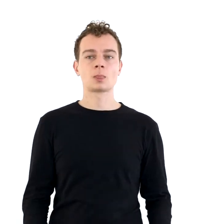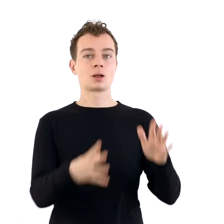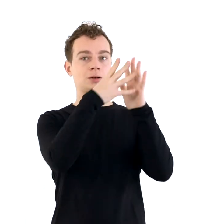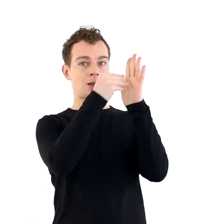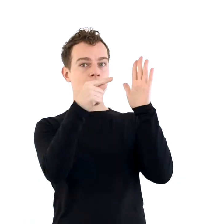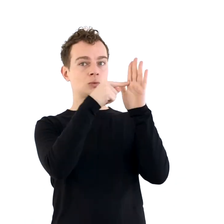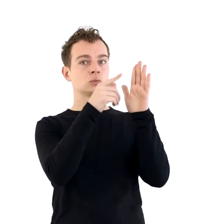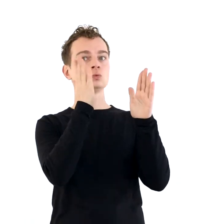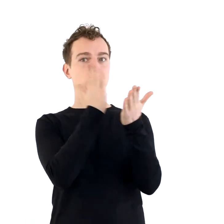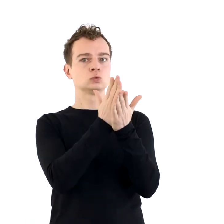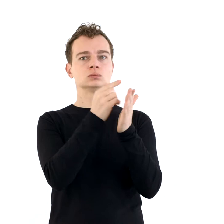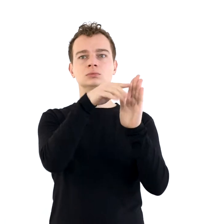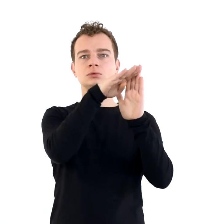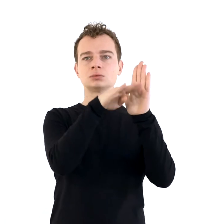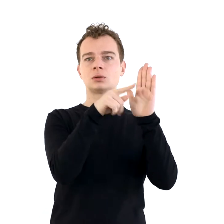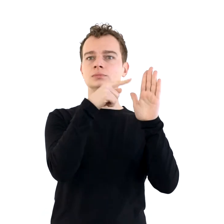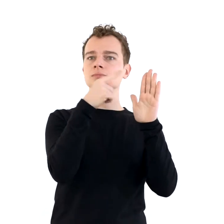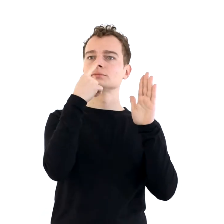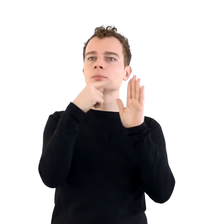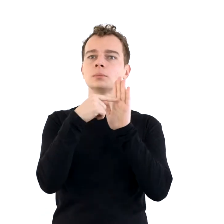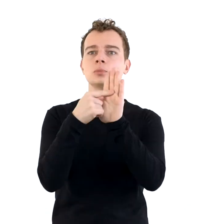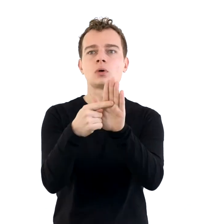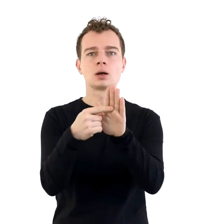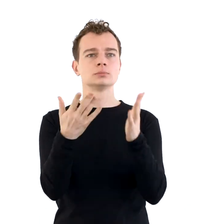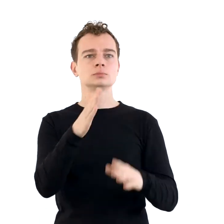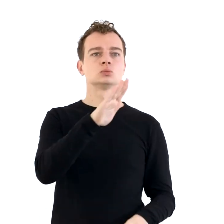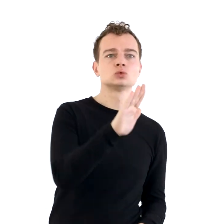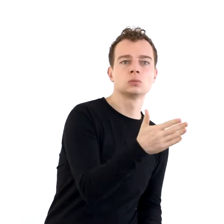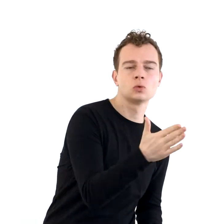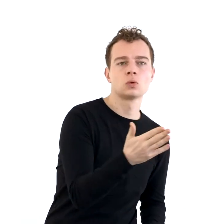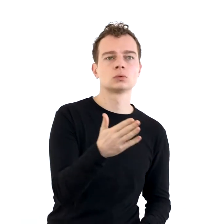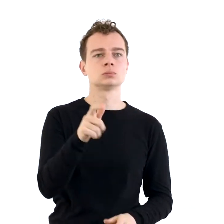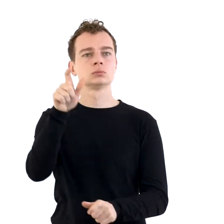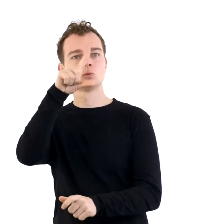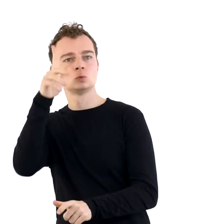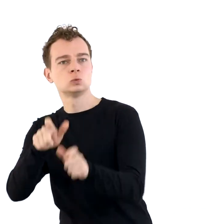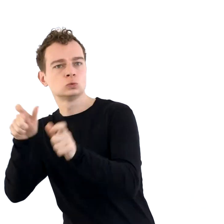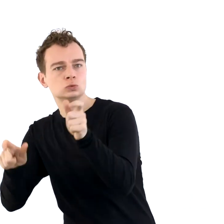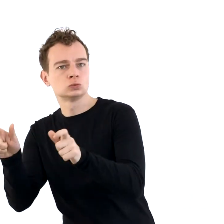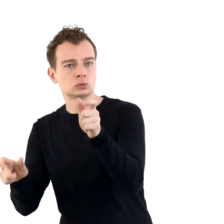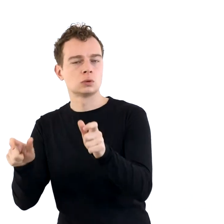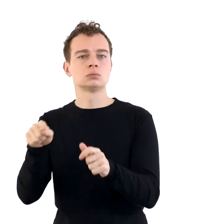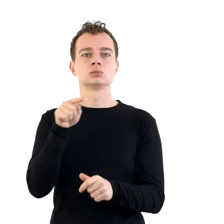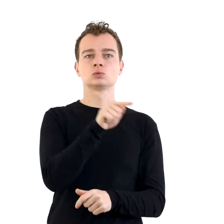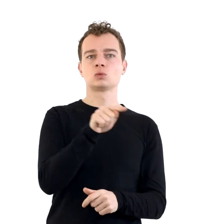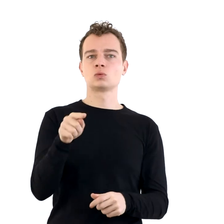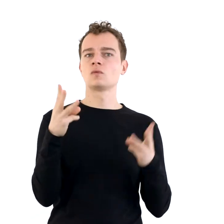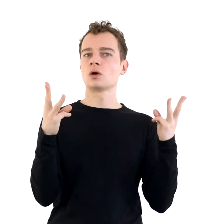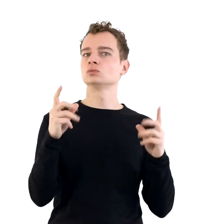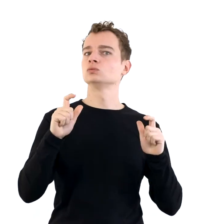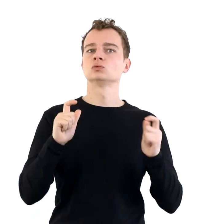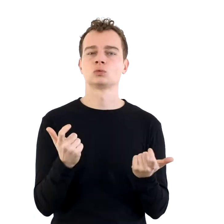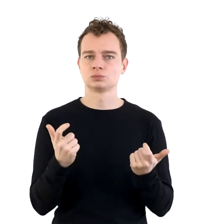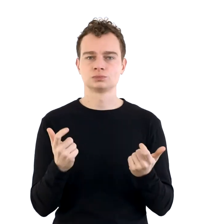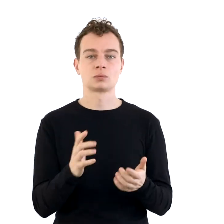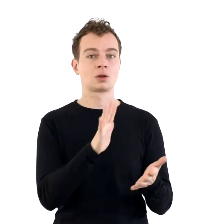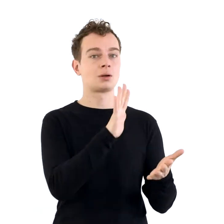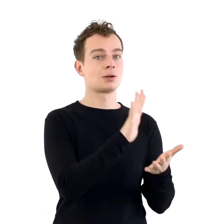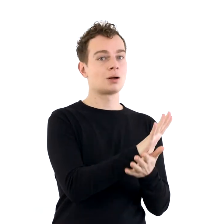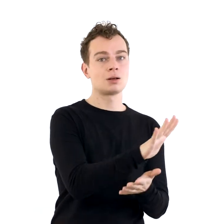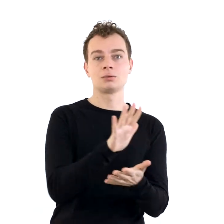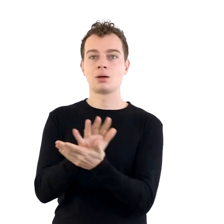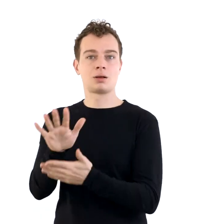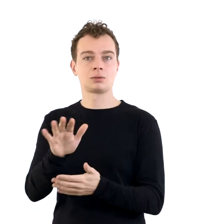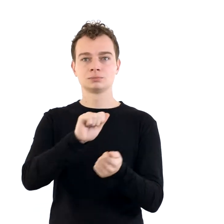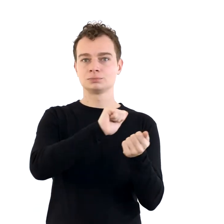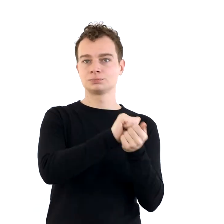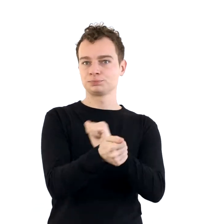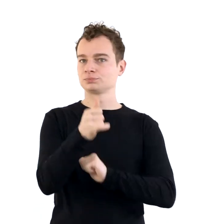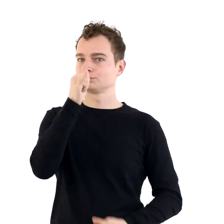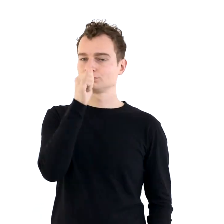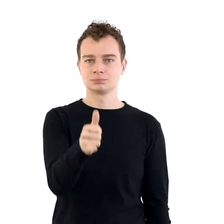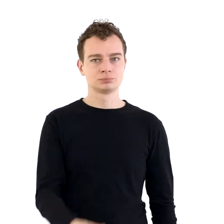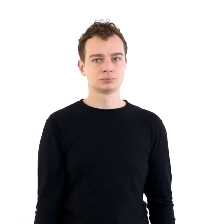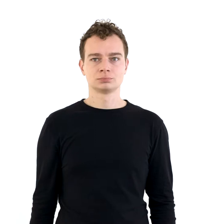Według ustalonego schematu (czyli kanonu) przedstawiano przedmioty i ludzi ze szczególnym uwzględnieniem ich niezmiennych cech.